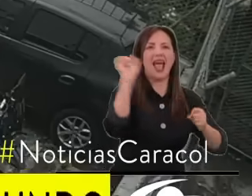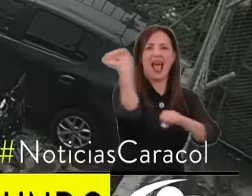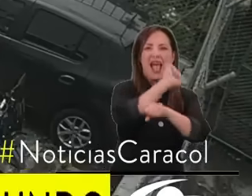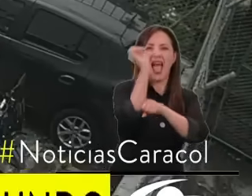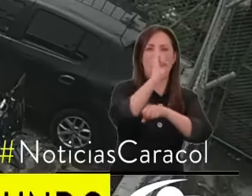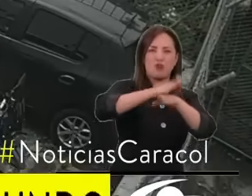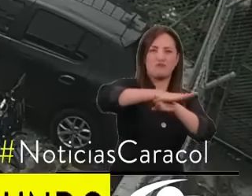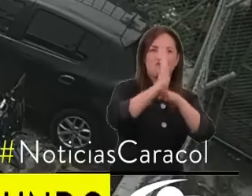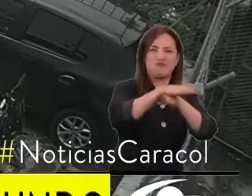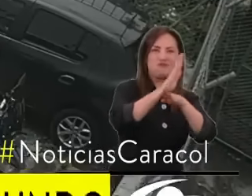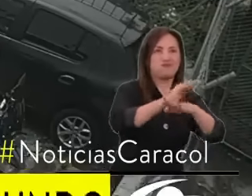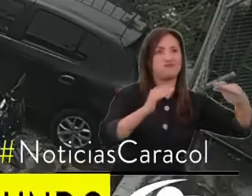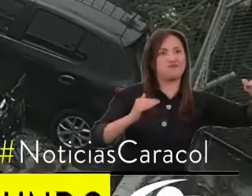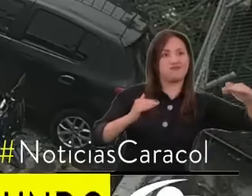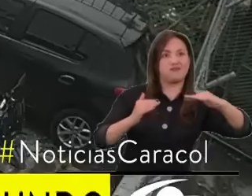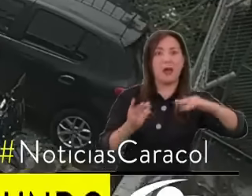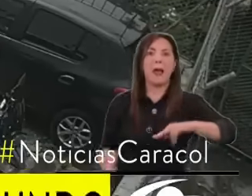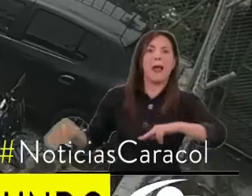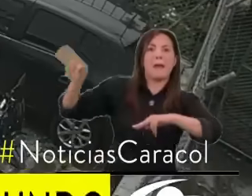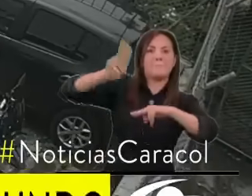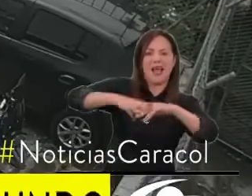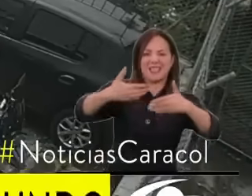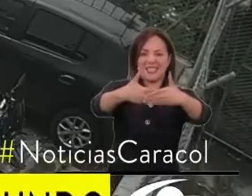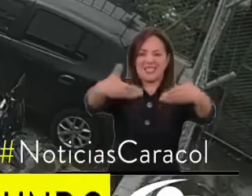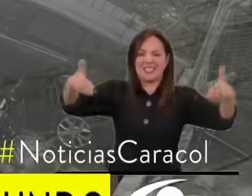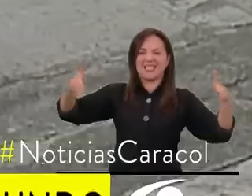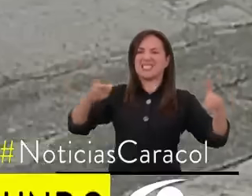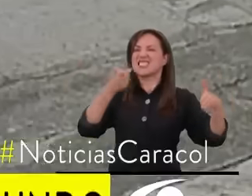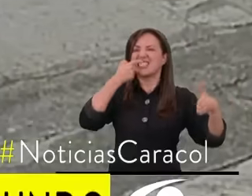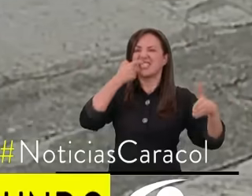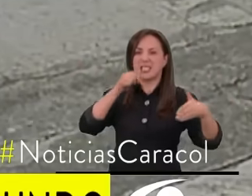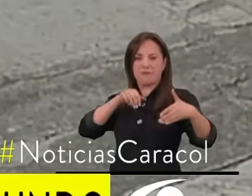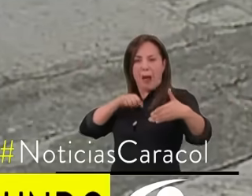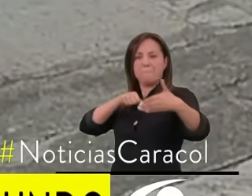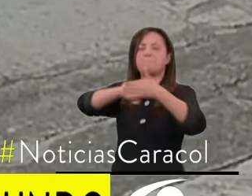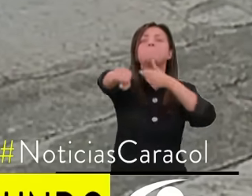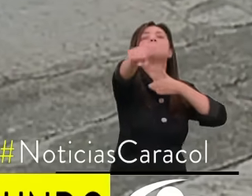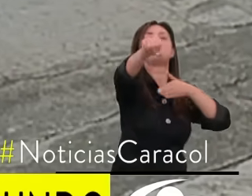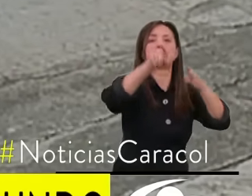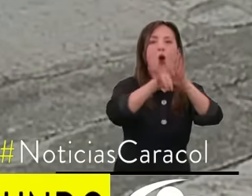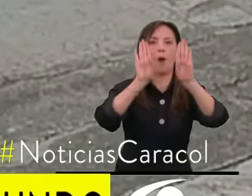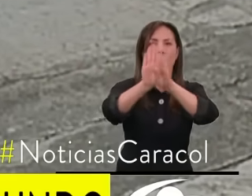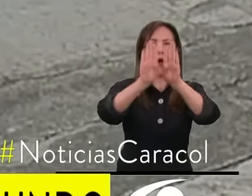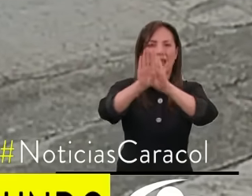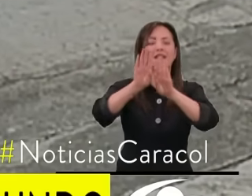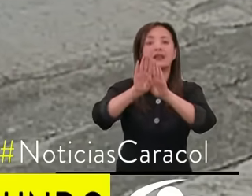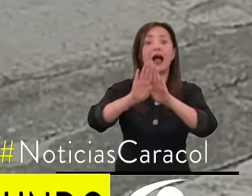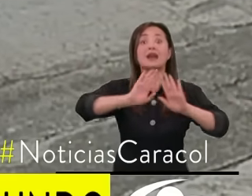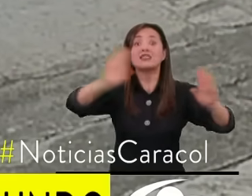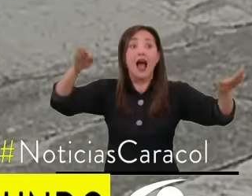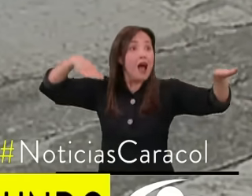se ubica para bloquear el tráfico estos dos hombres corren y amenazan a los conductores de otros carros qué pasan por el lugar el propósito darle paso a